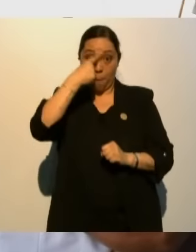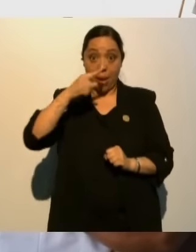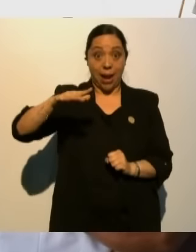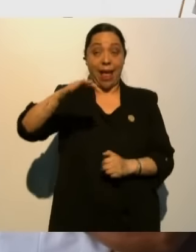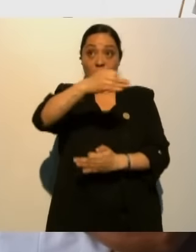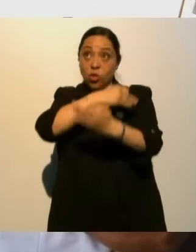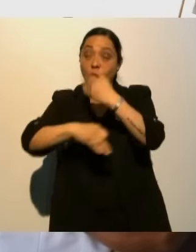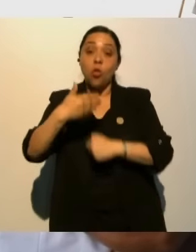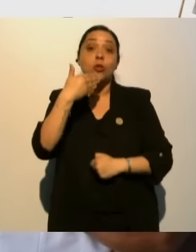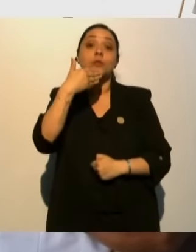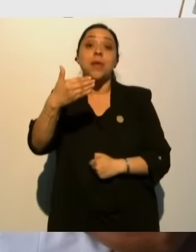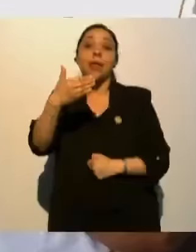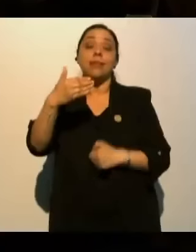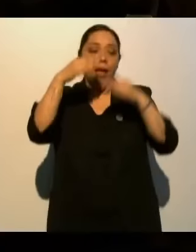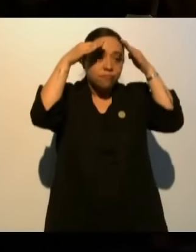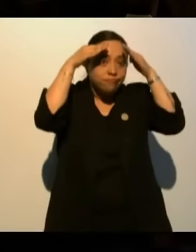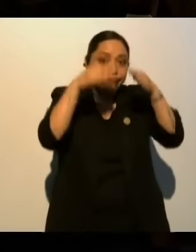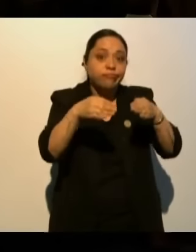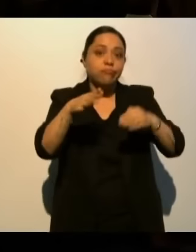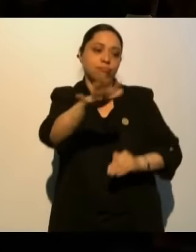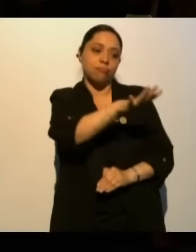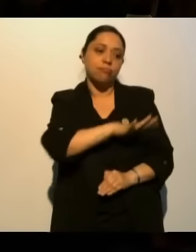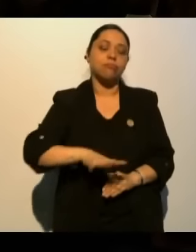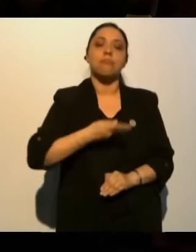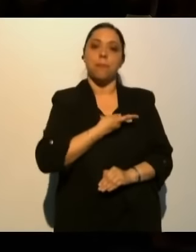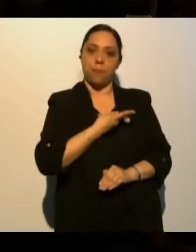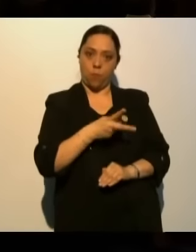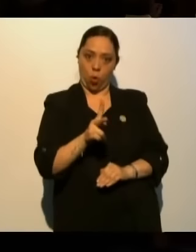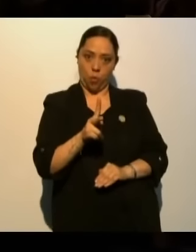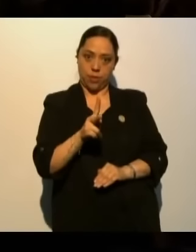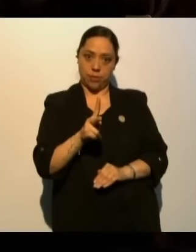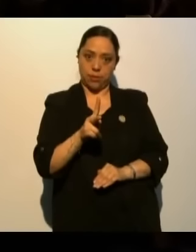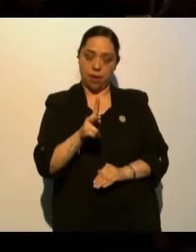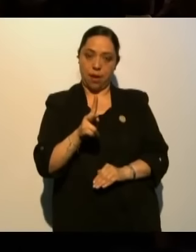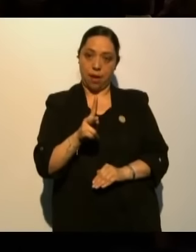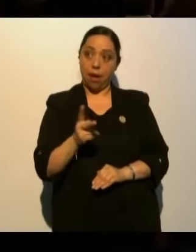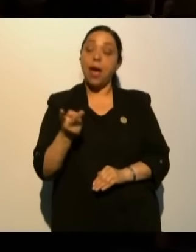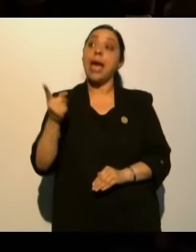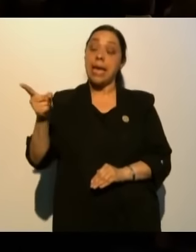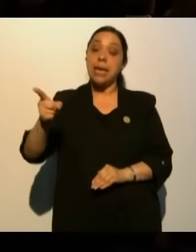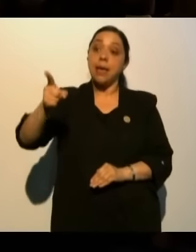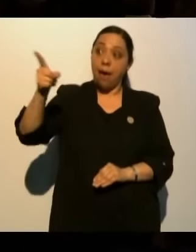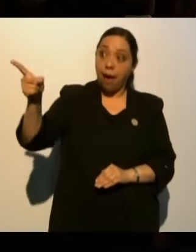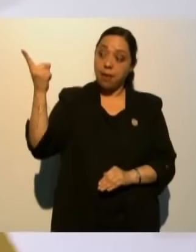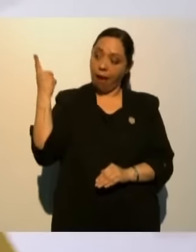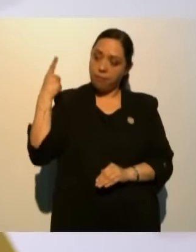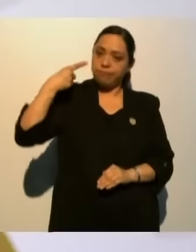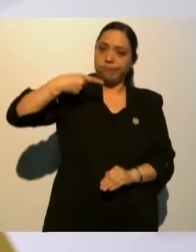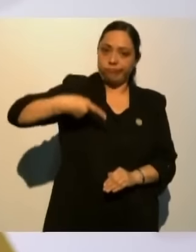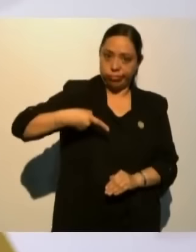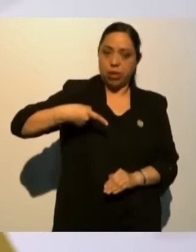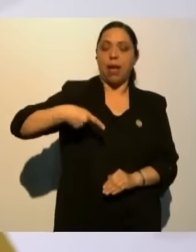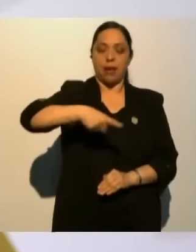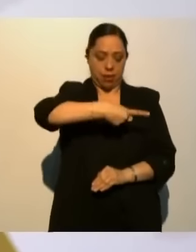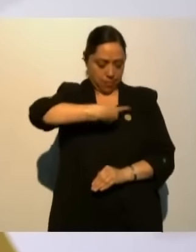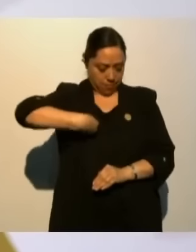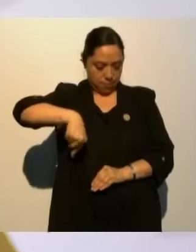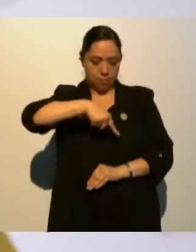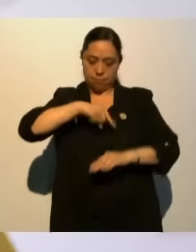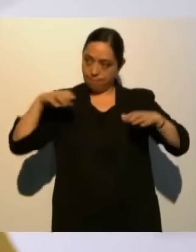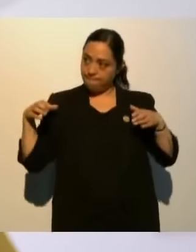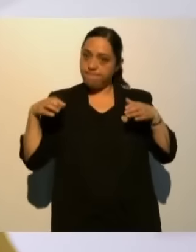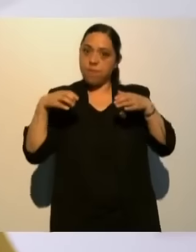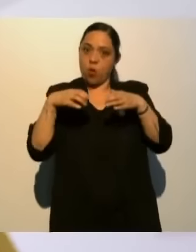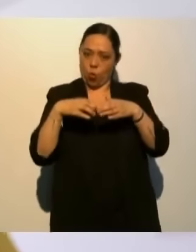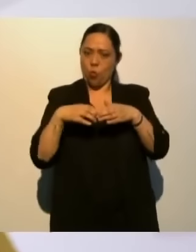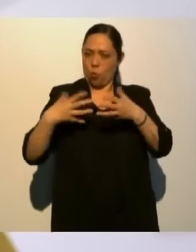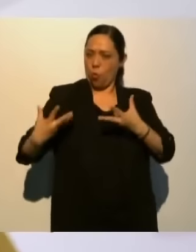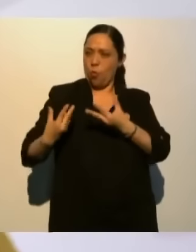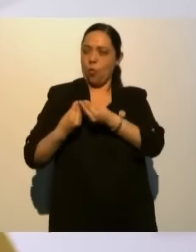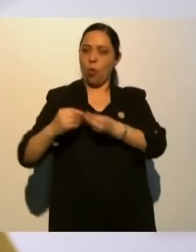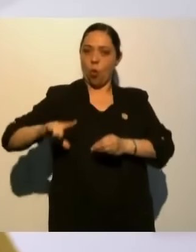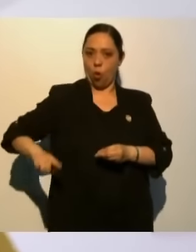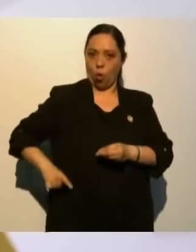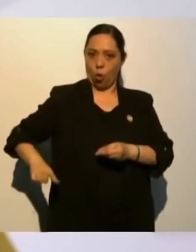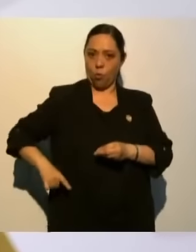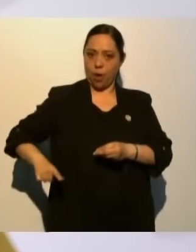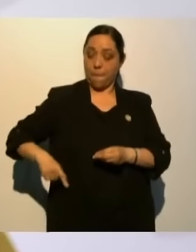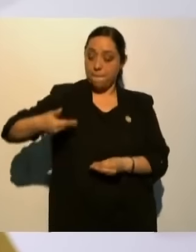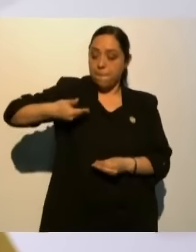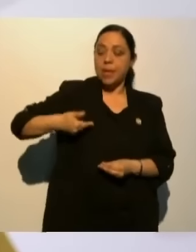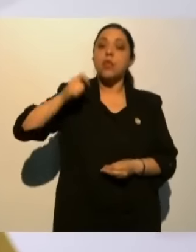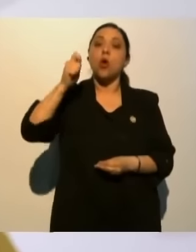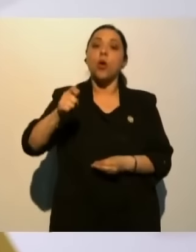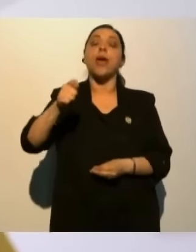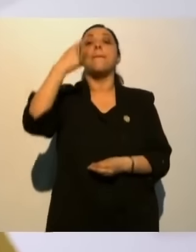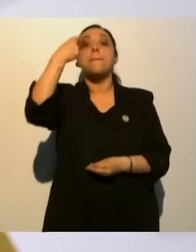instruido a quienes participamos en la administración a trabajar con todas y